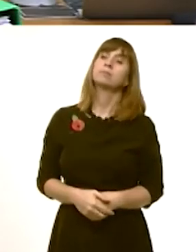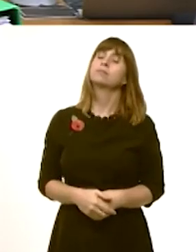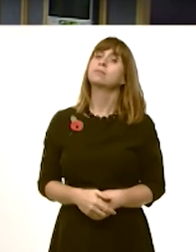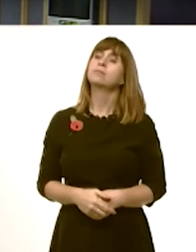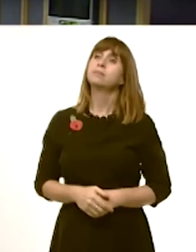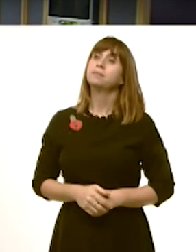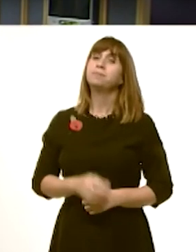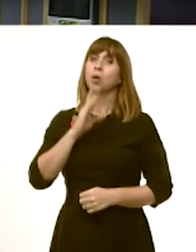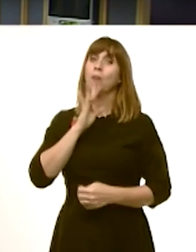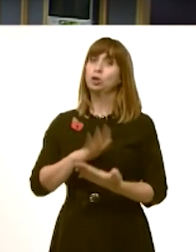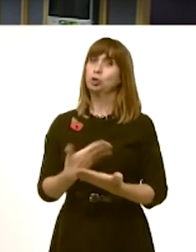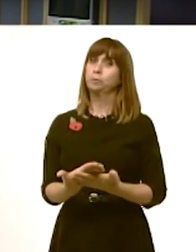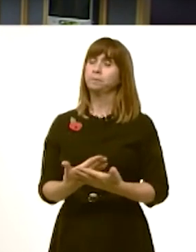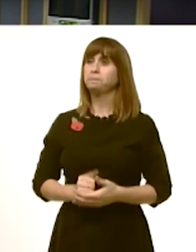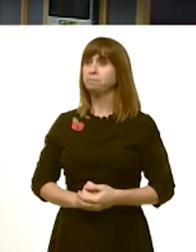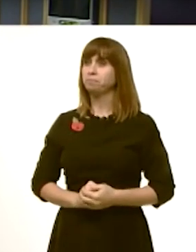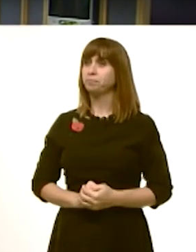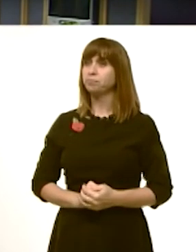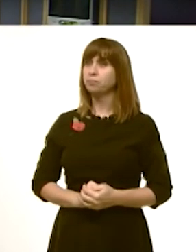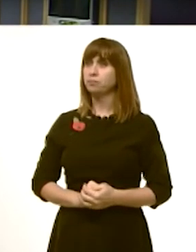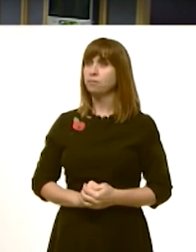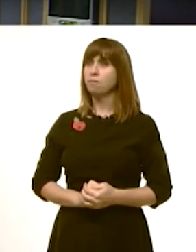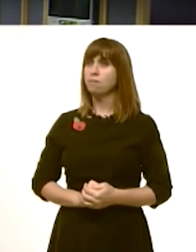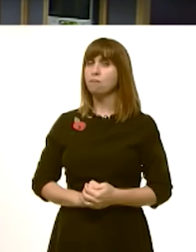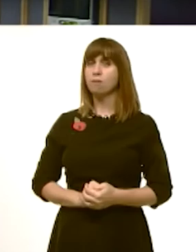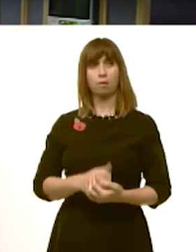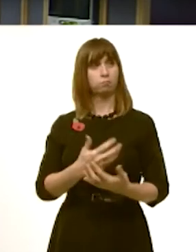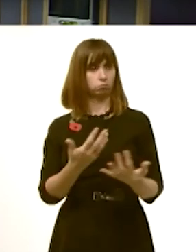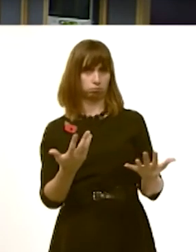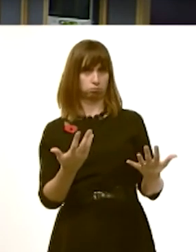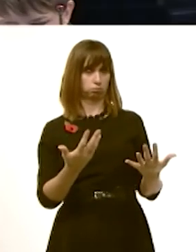Llyr Gruffydd: Brif Weinidog, mae nifer ohonom ni yn synnu braidd bod bwrdd iechyd Betsi